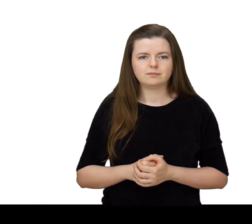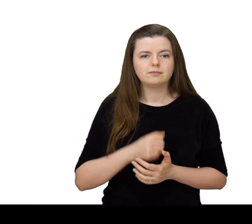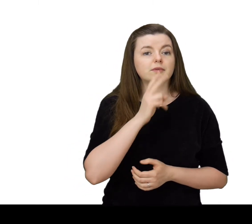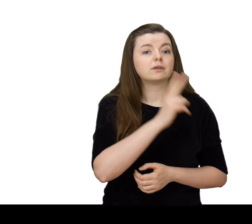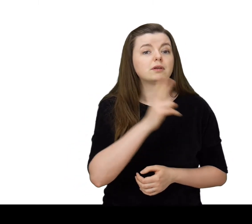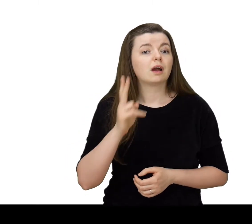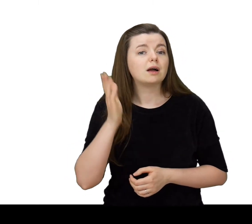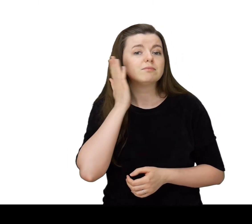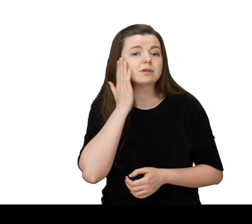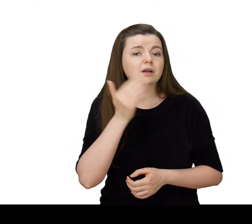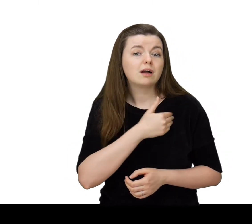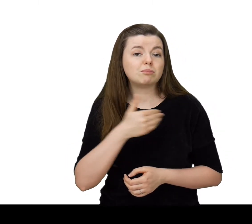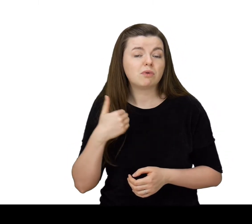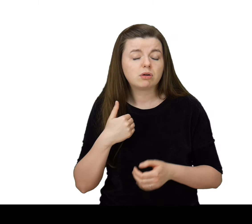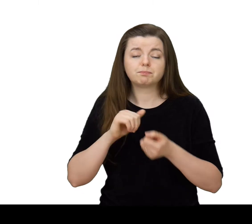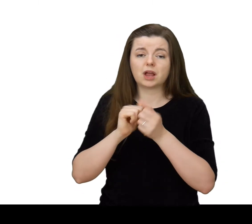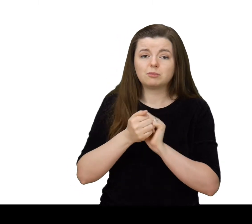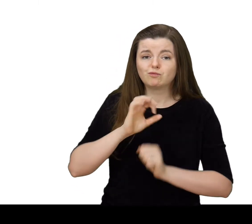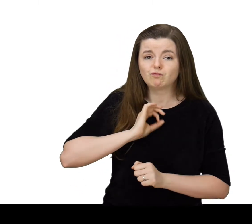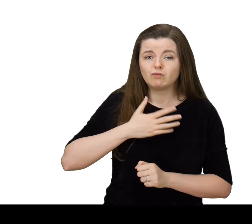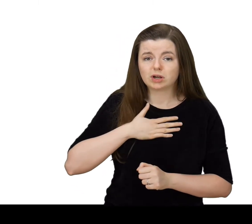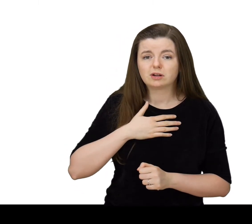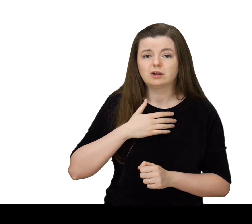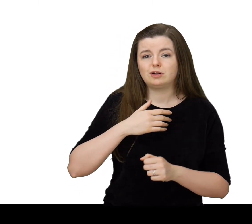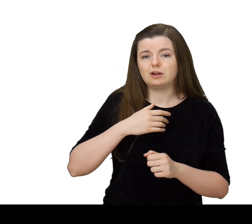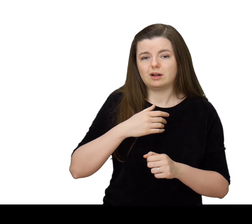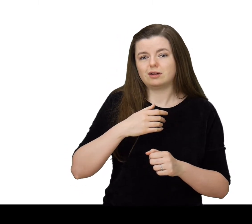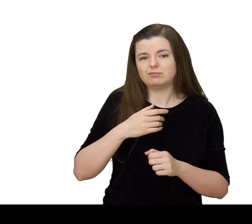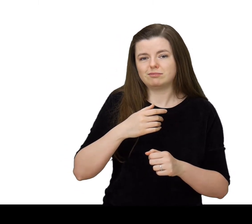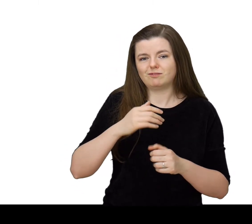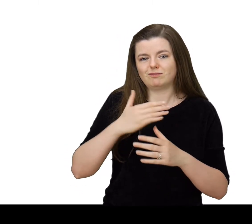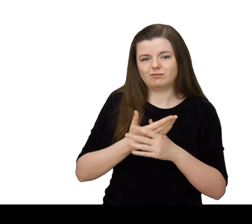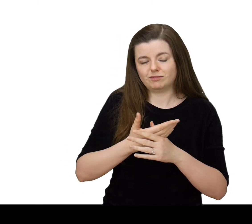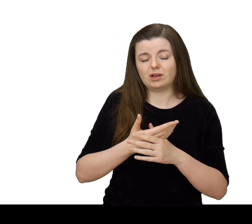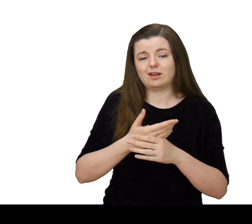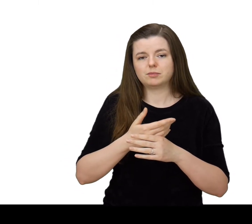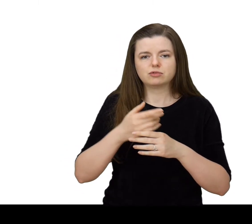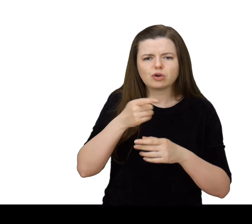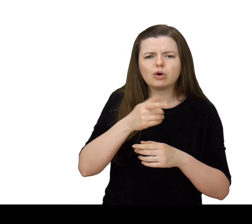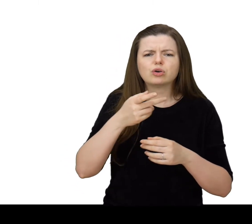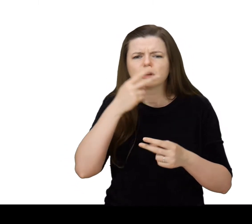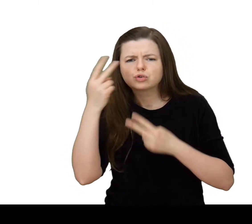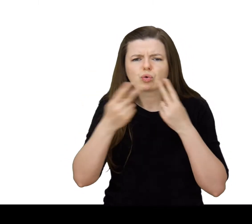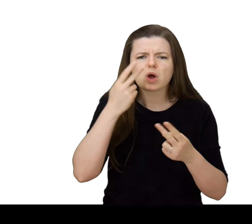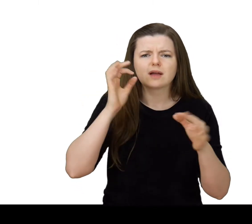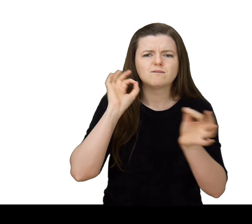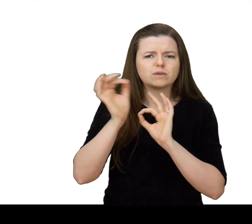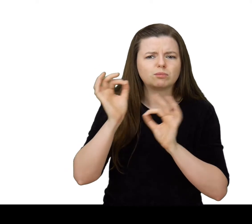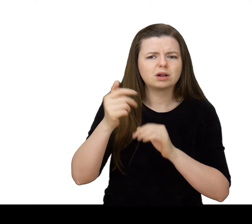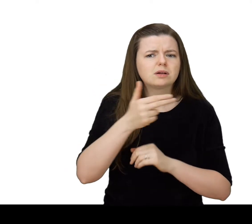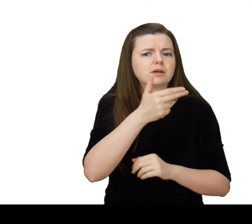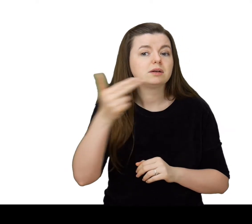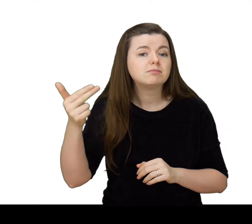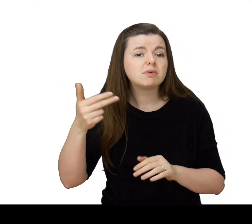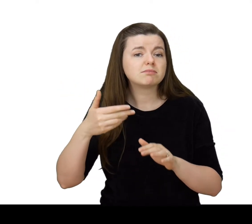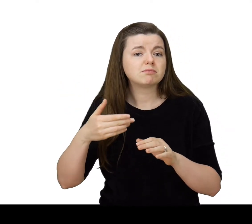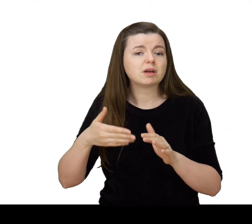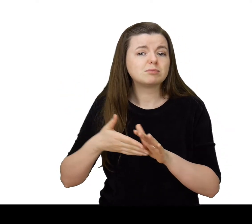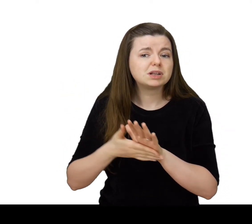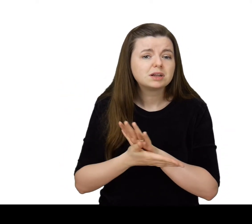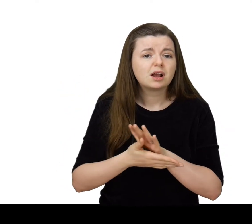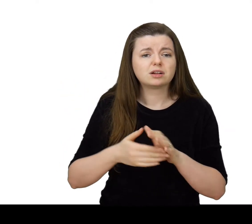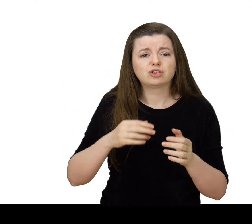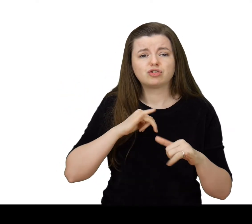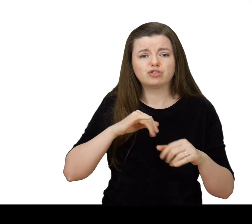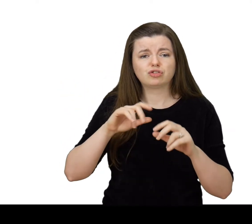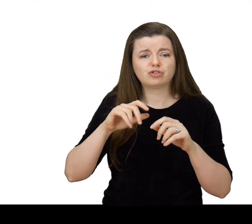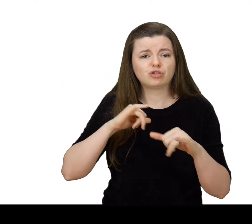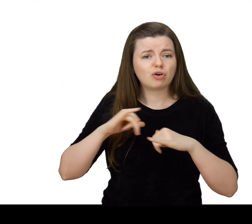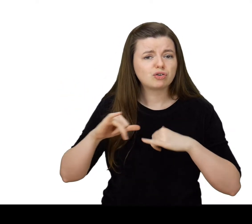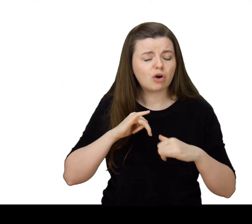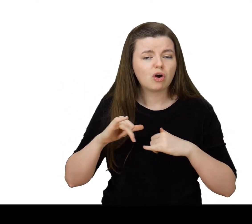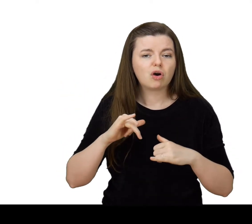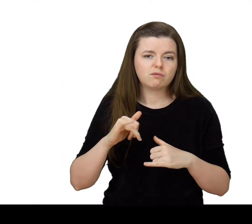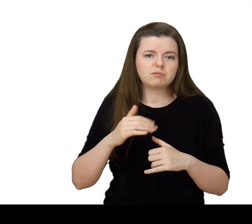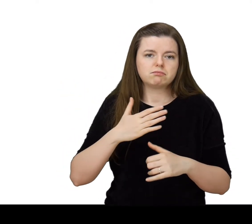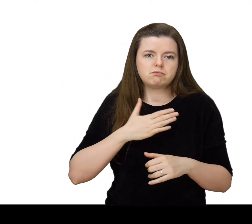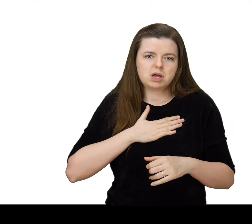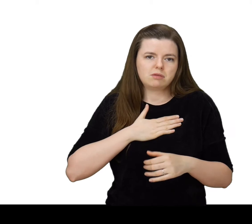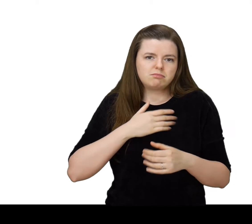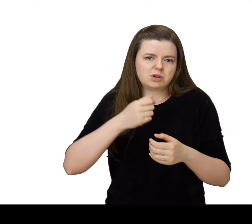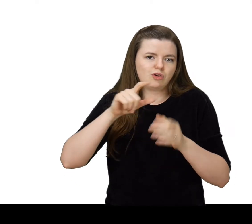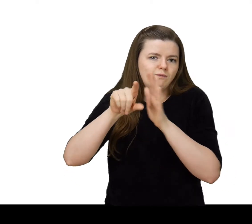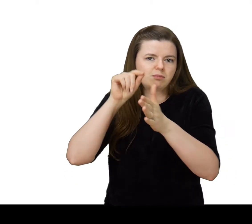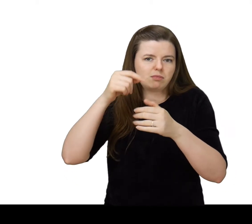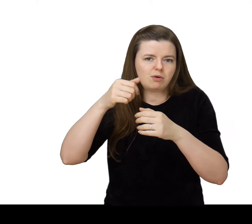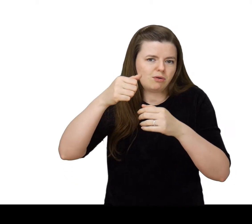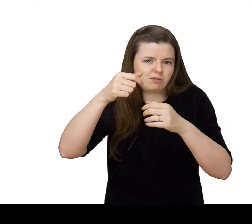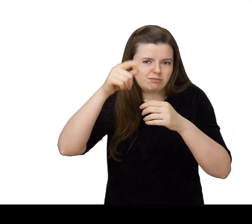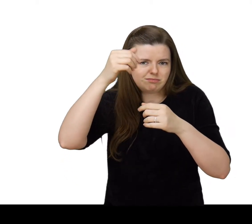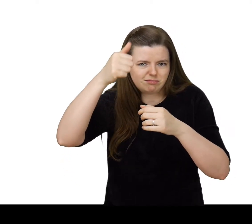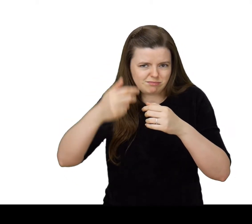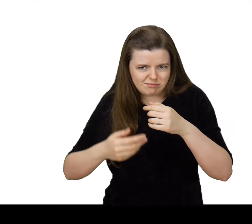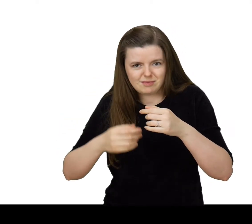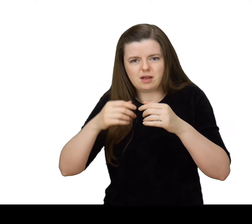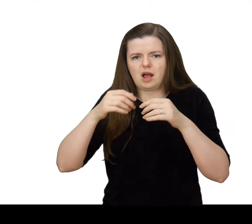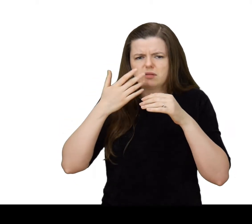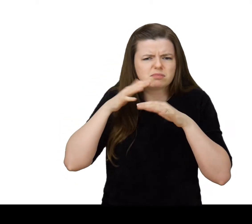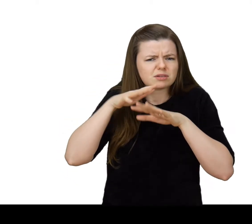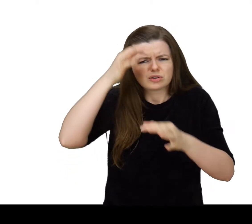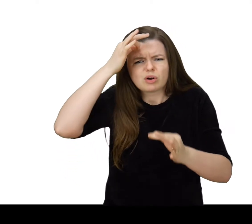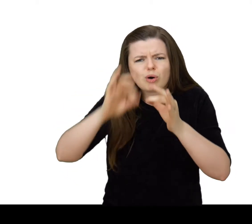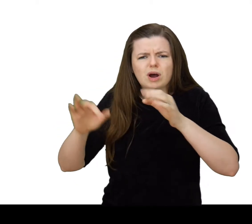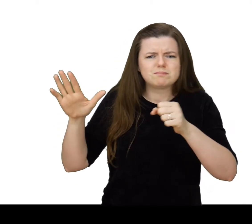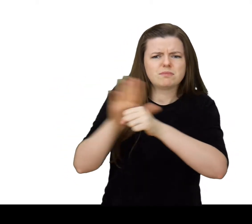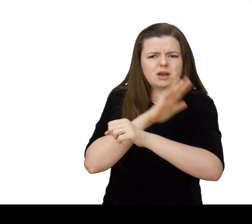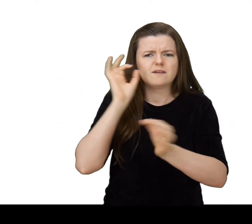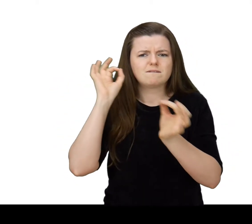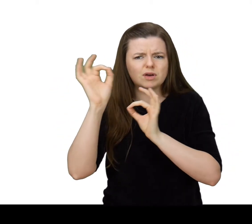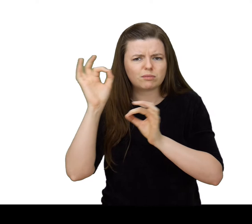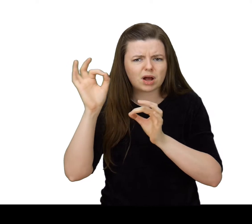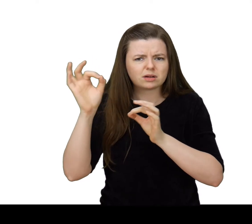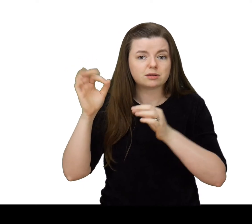Każdy obywatel czy przedsiębiorca, który szuka informacji dotyczącej administracji rządowej, ma do dyspozycji jedno kompletne i wyczerpujące źródło wiedzy